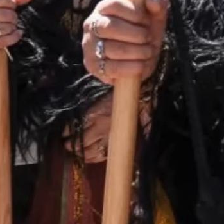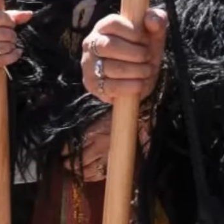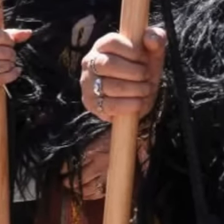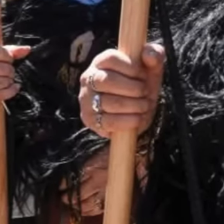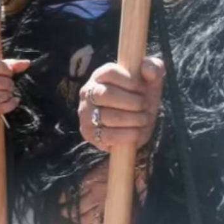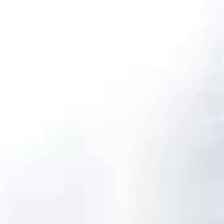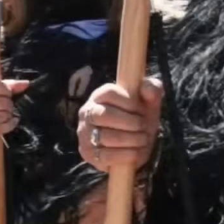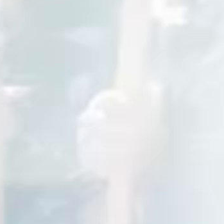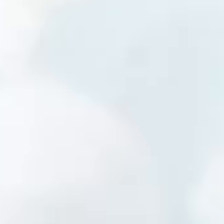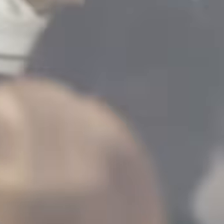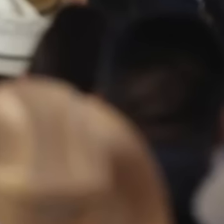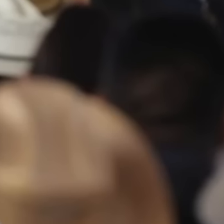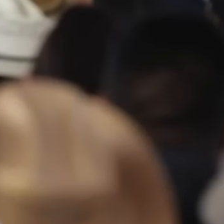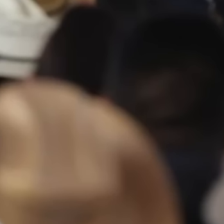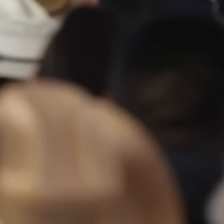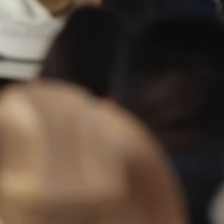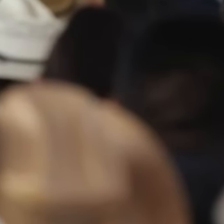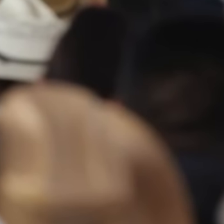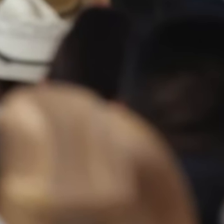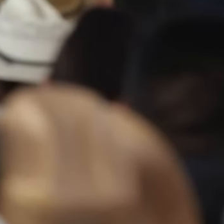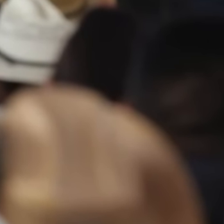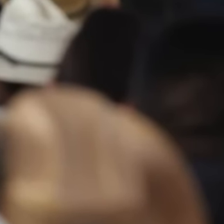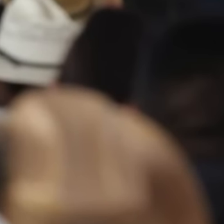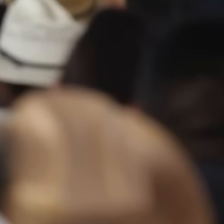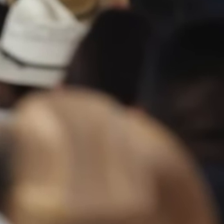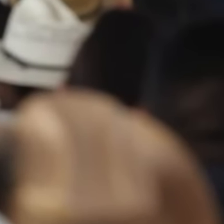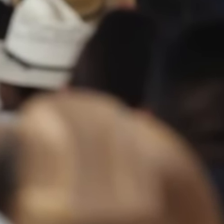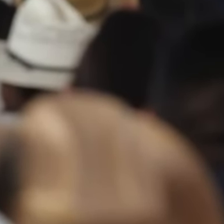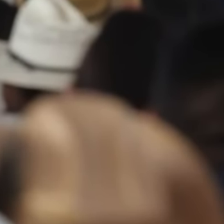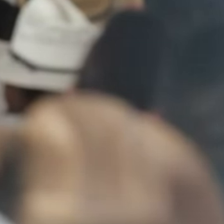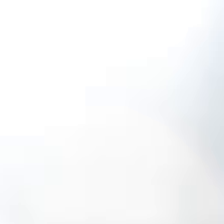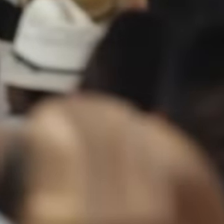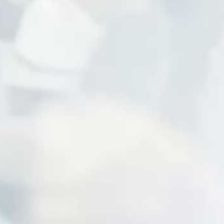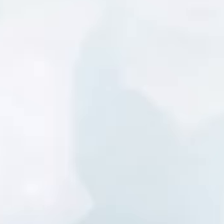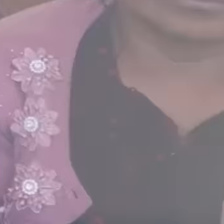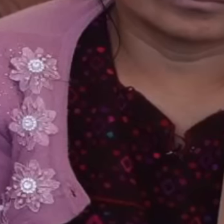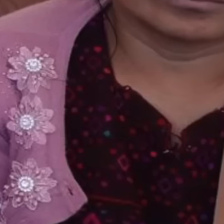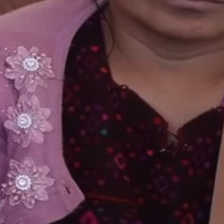se había visto algo así. Ver a los ministros llegar a pueblos alejados, donde los caminos